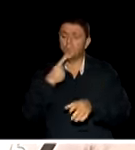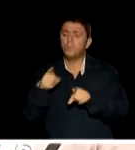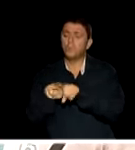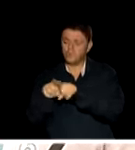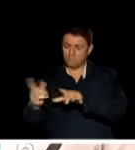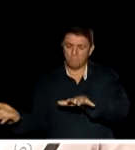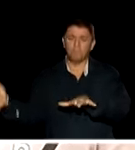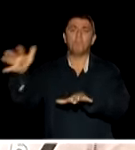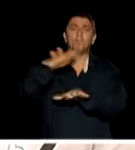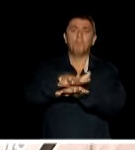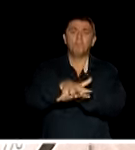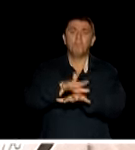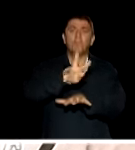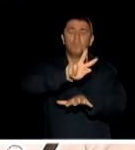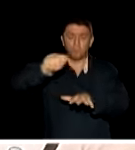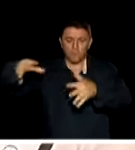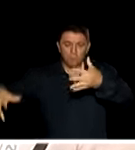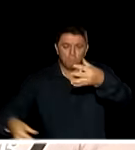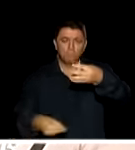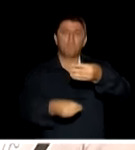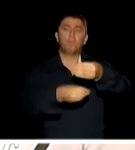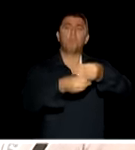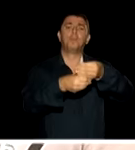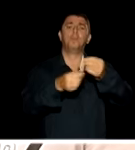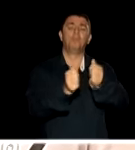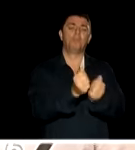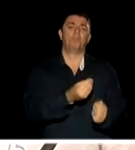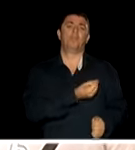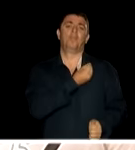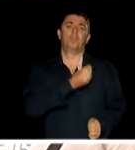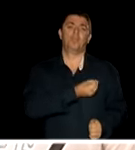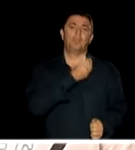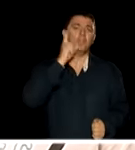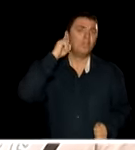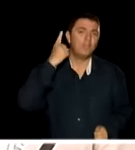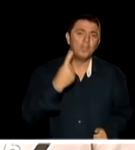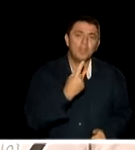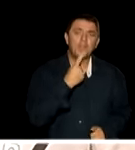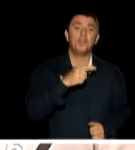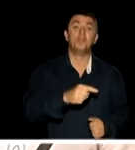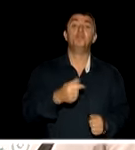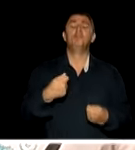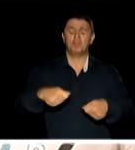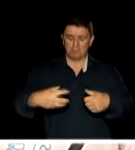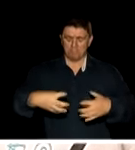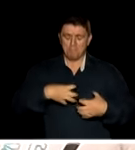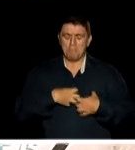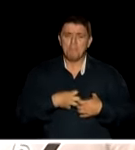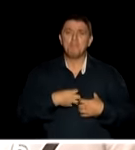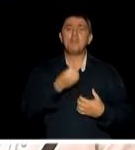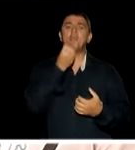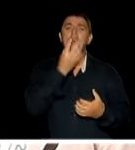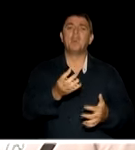Então isso vai agregar muito na vida deles. A questão de estar bem, de estar feliz.